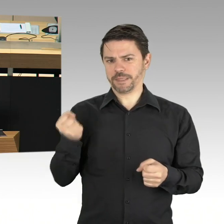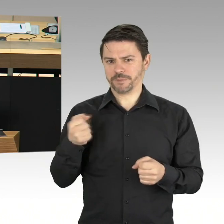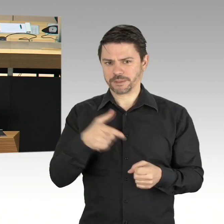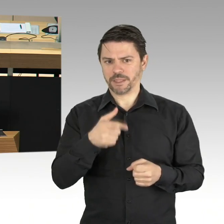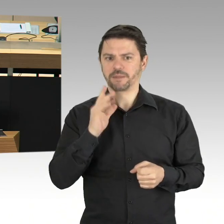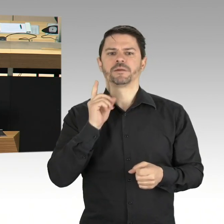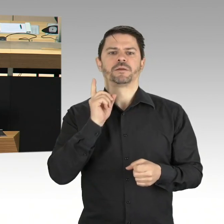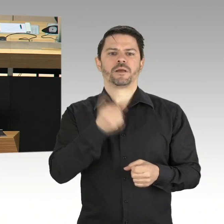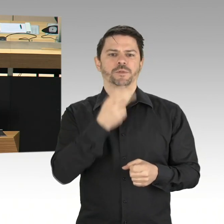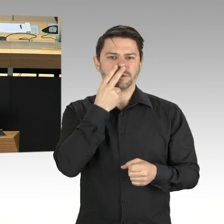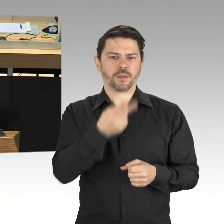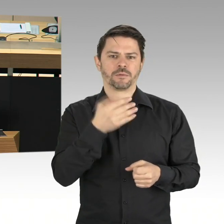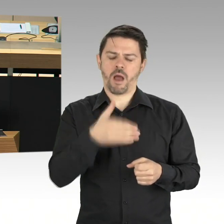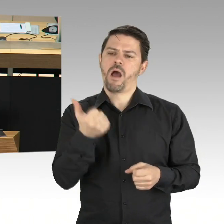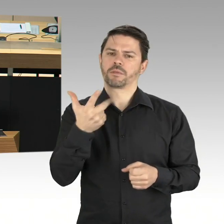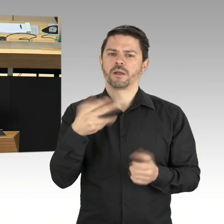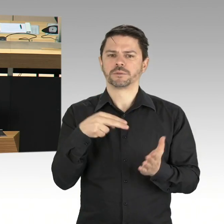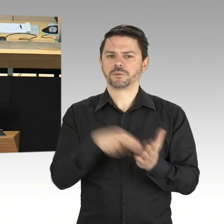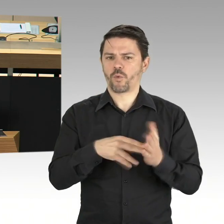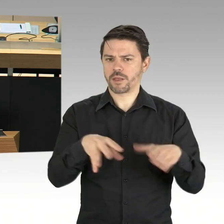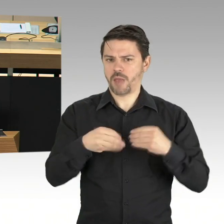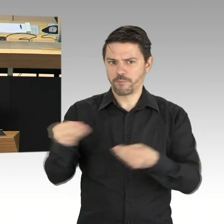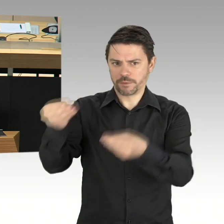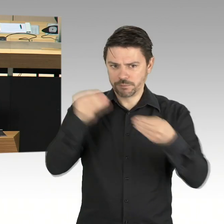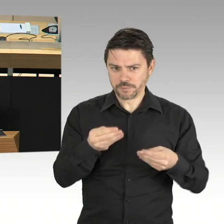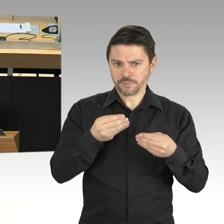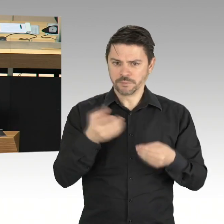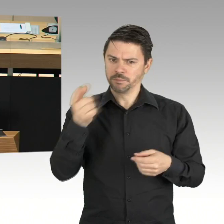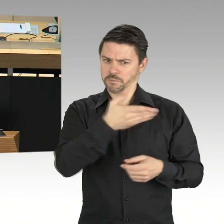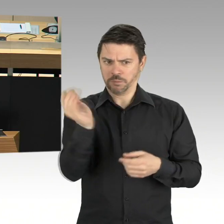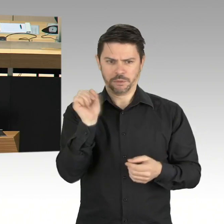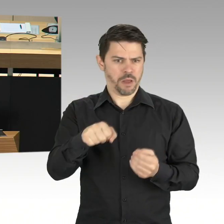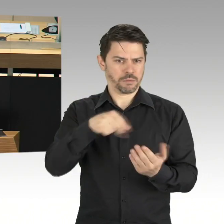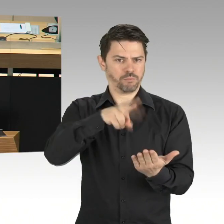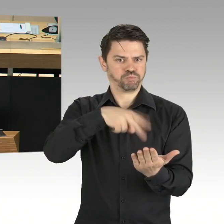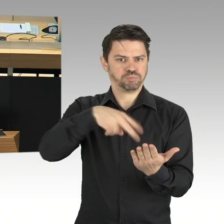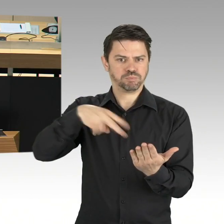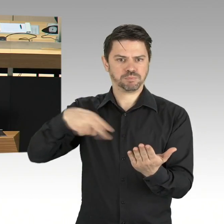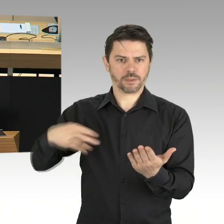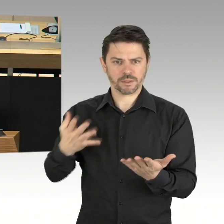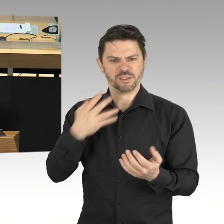hat übrigens auch bei der Einführung des Mindestlohns den Verlust von Hunderttausenden von Arbeitsplätzen prognostiziert,